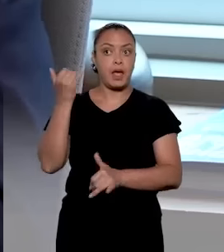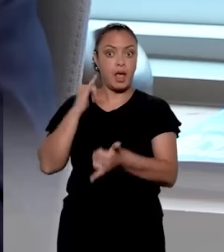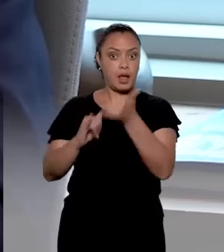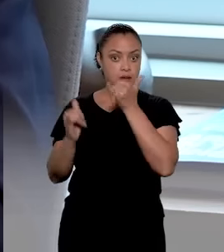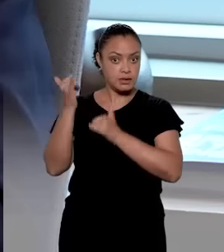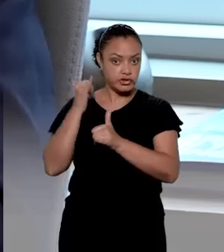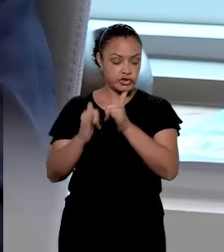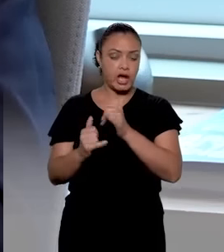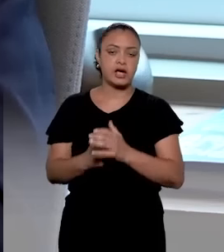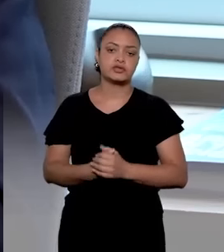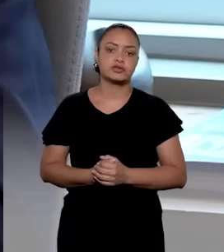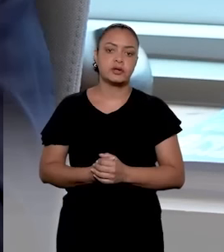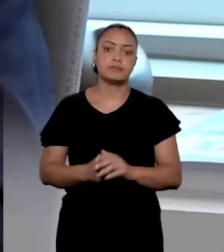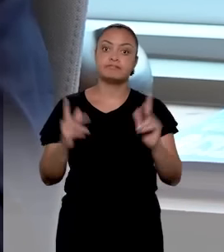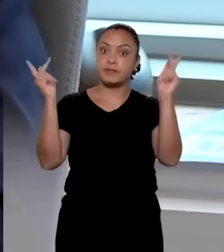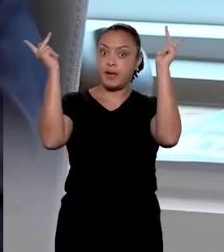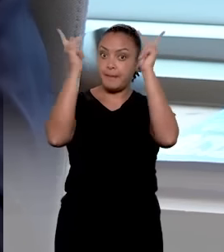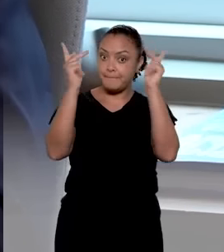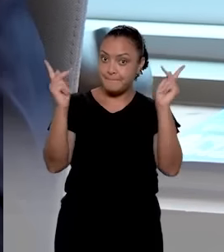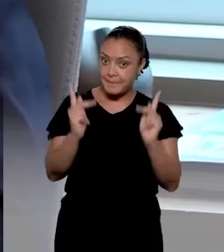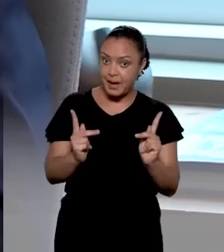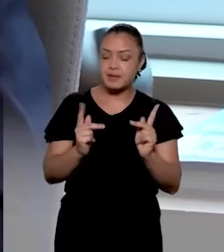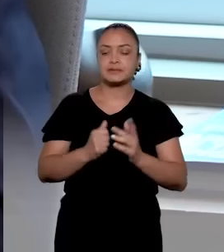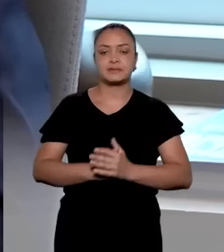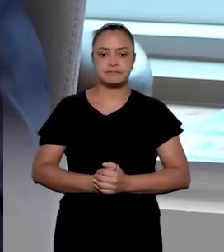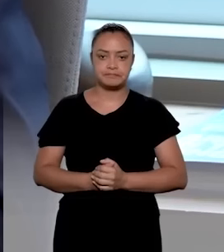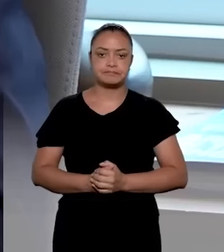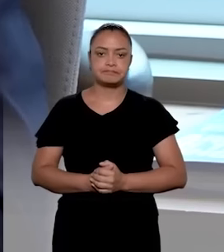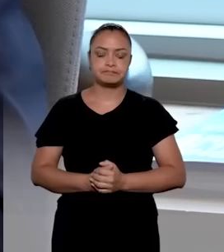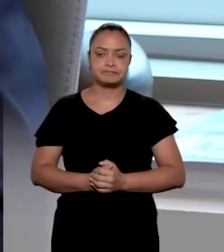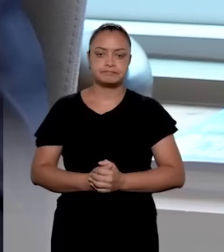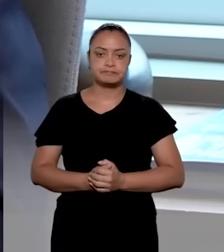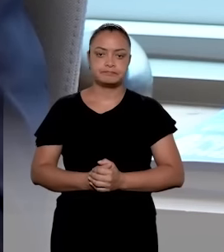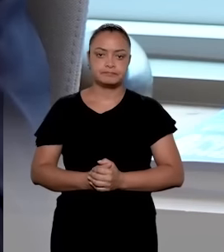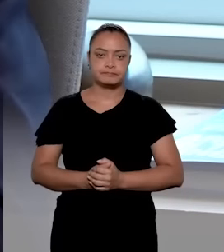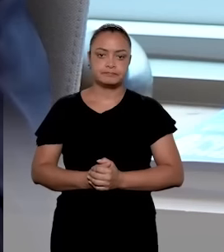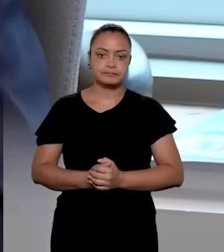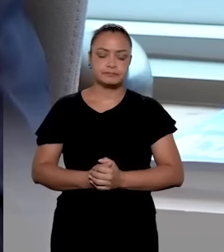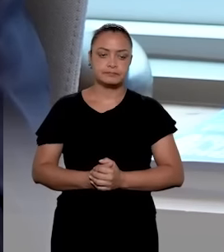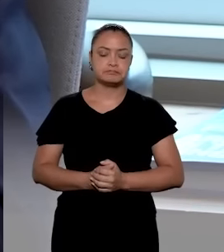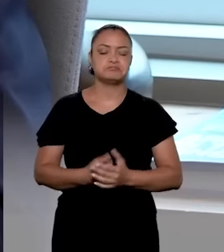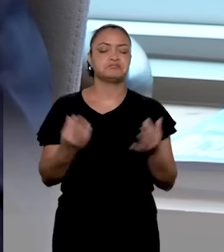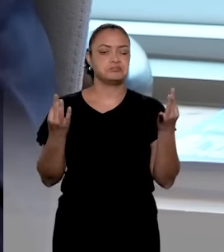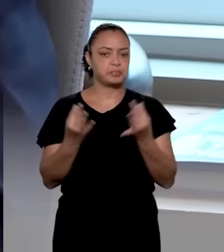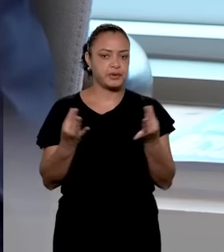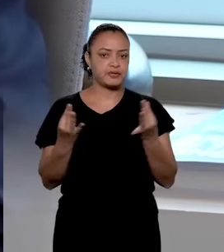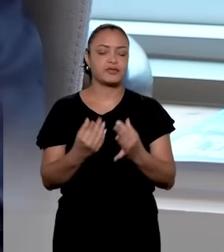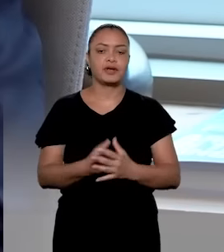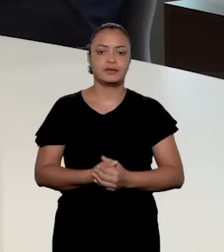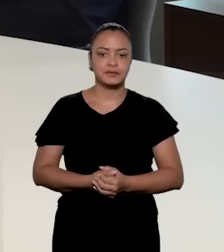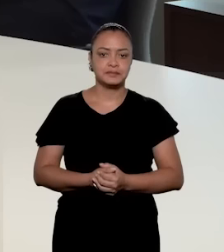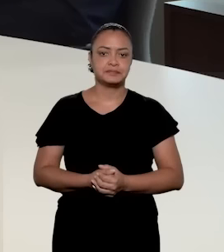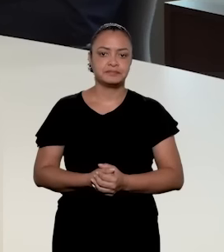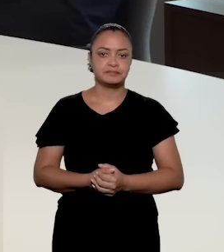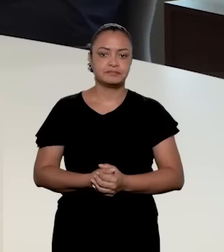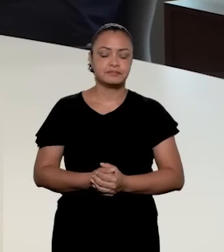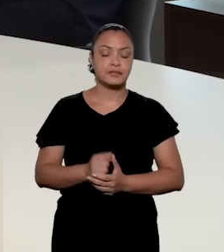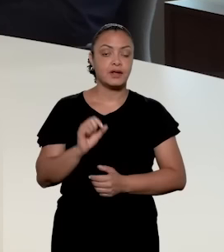da segurança energética e campeão mundial da paz, porque não haverá paz onde houver fome. Perfeito!